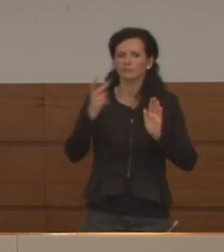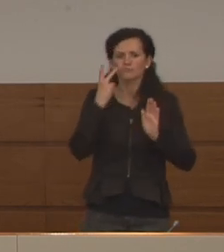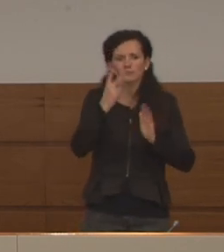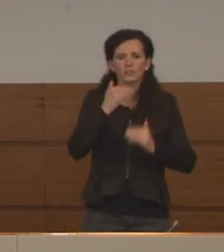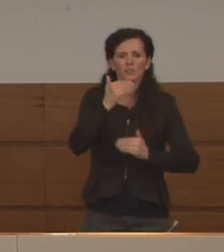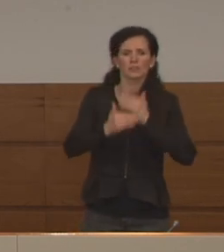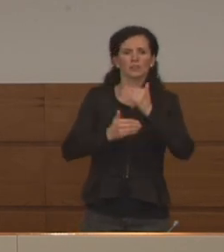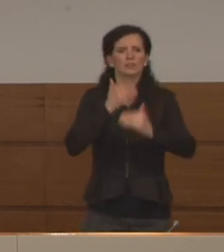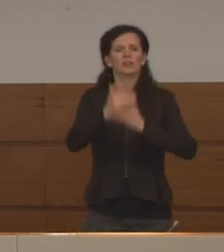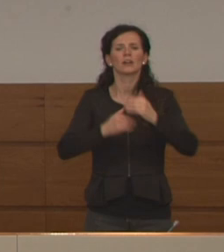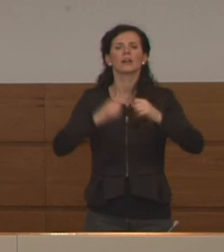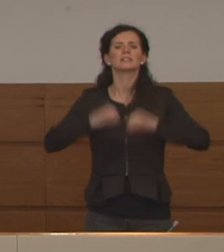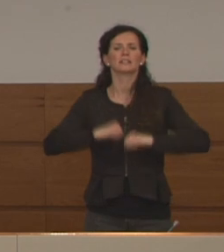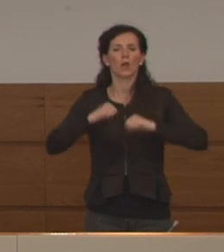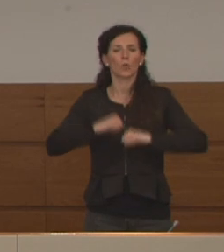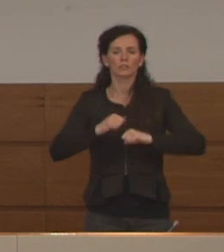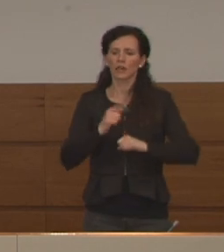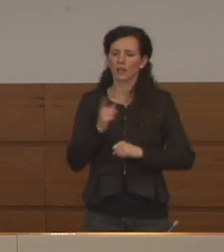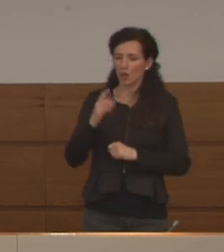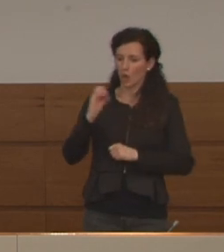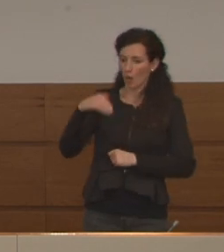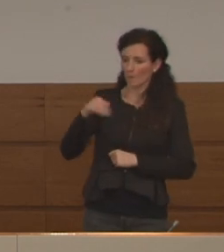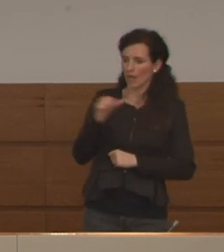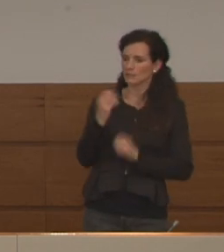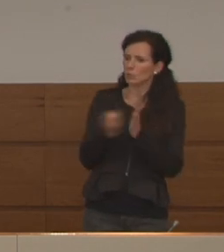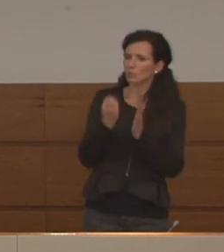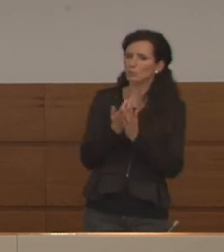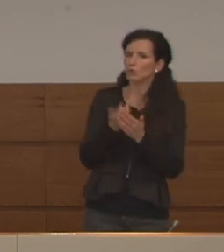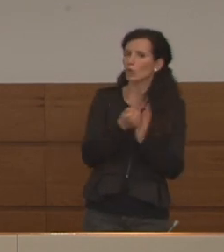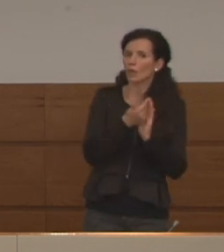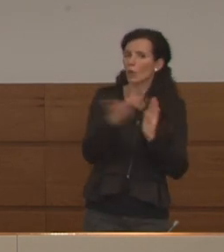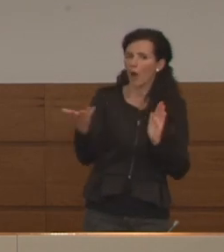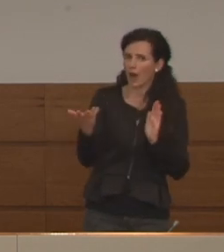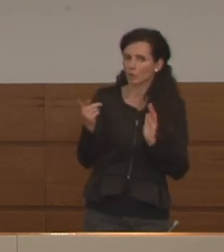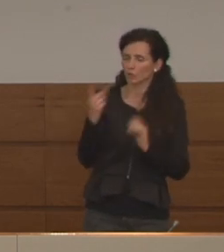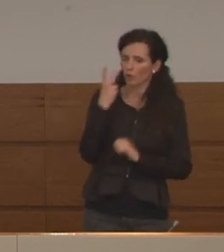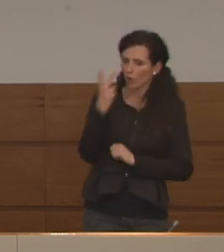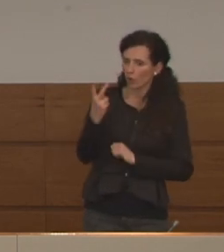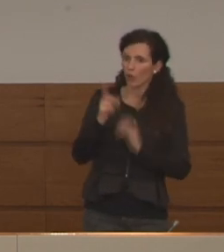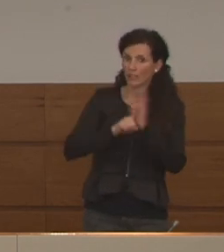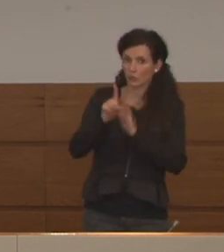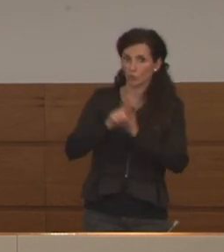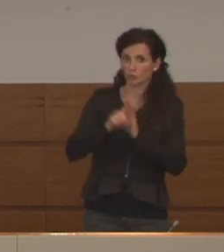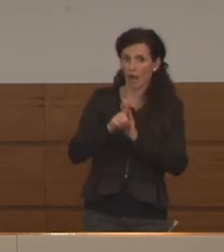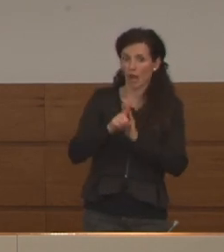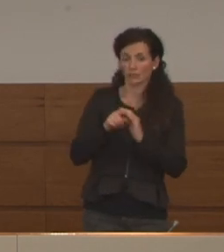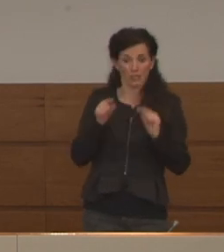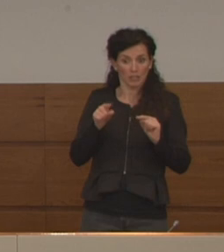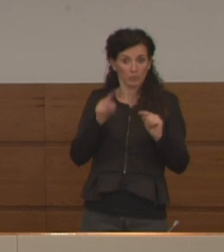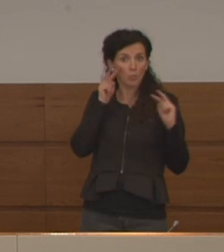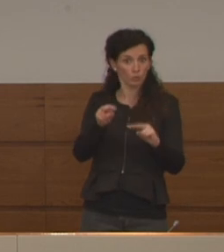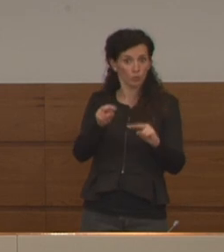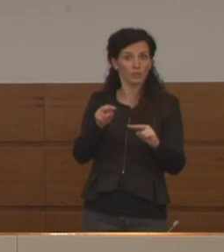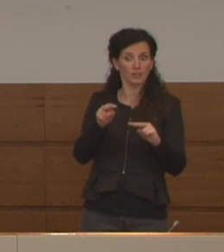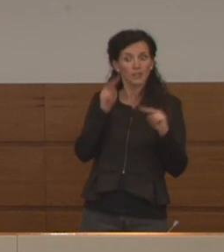l'Agenzia riesce a produrre. Queste sono cose che vanno recepite e capite.